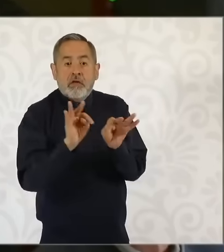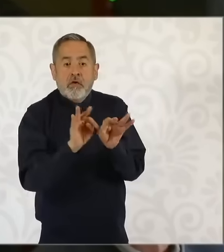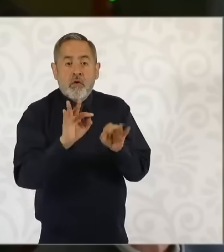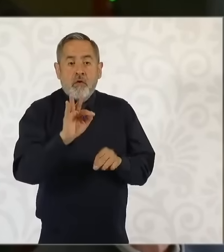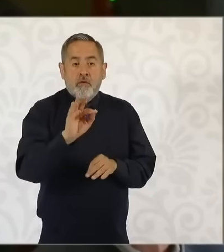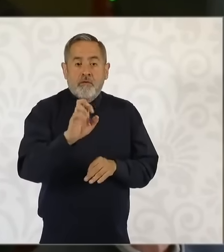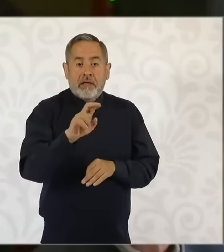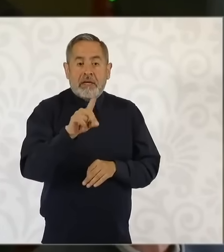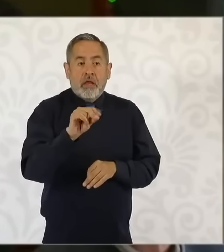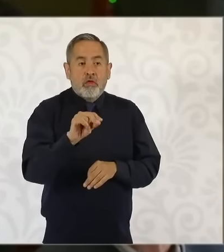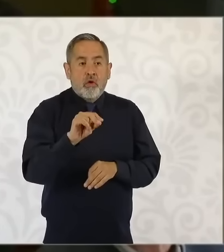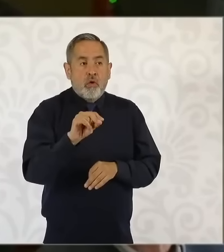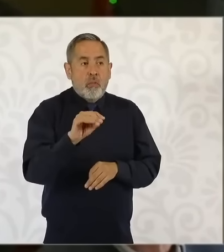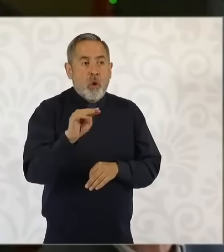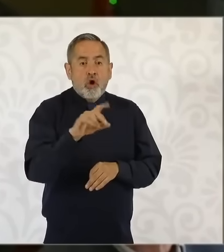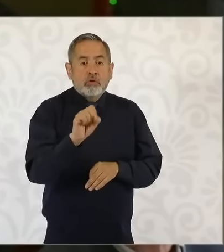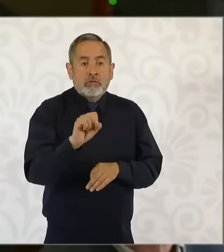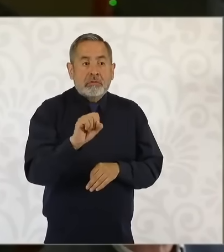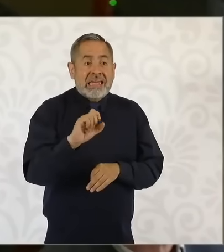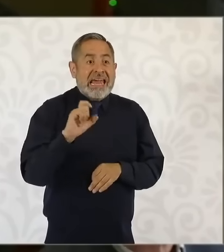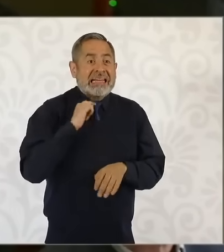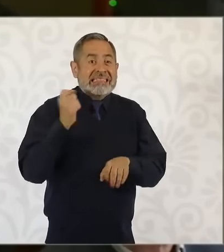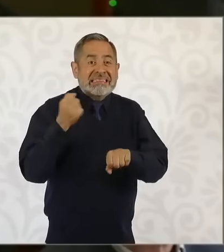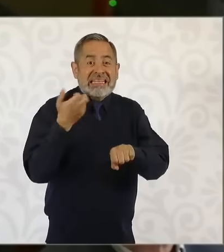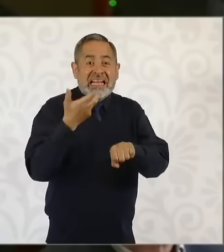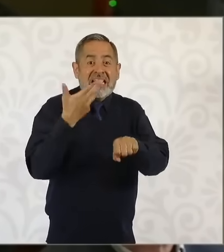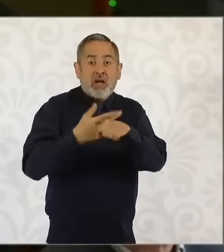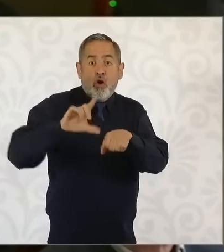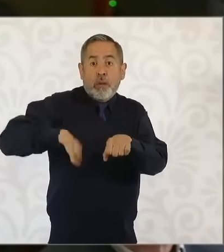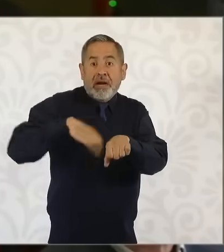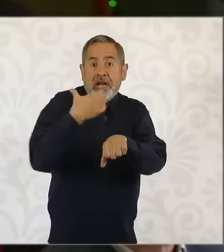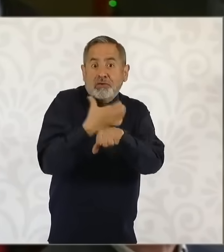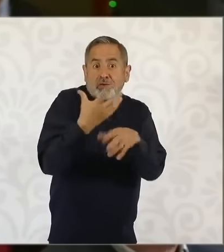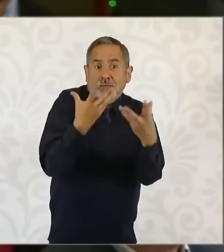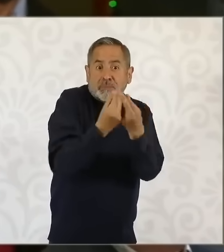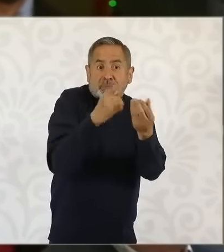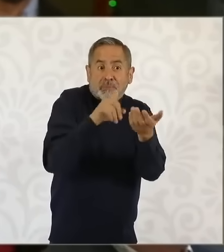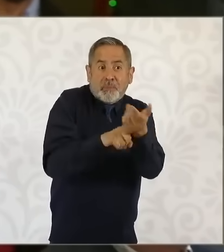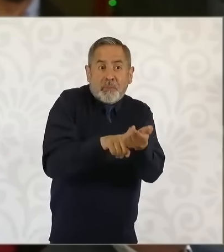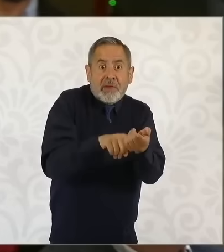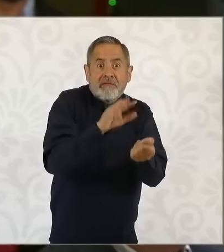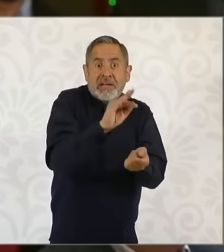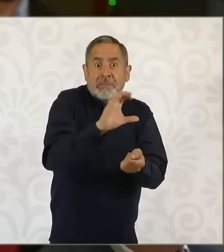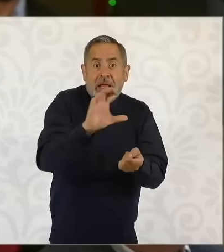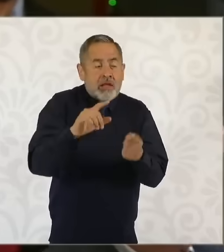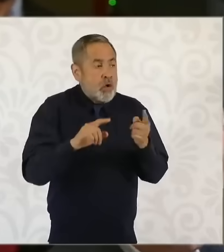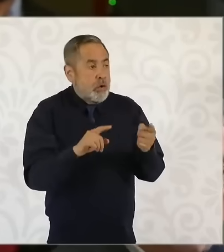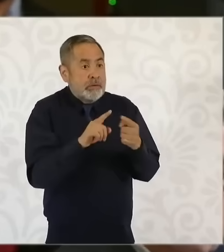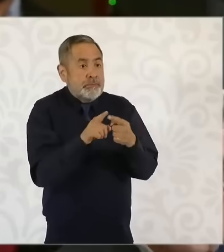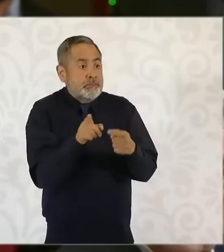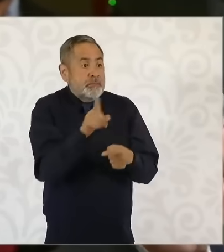ex secretario de Gobernación del gobierno de Felipe Calderón y bueno Álvarez Puga quien